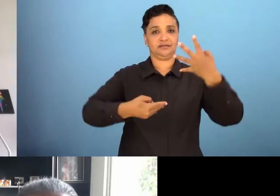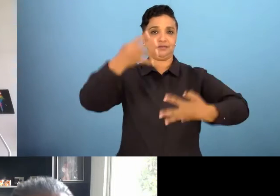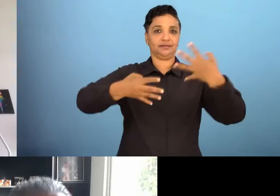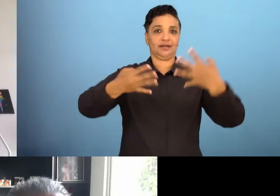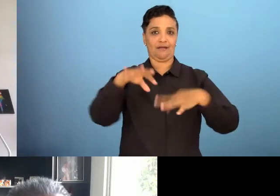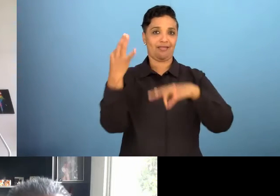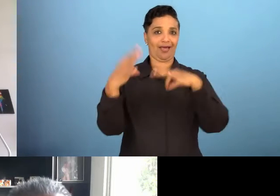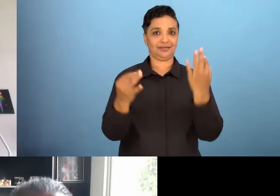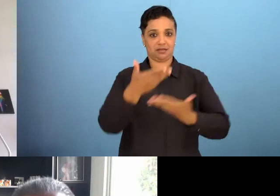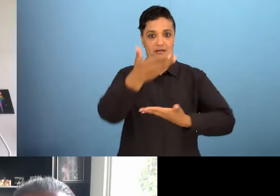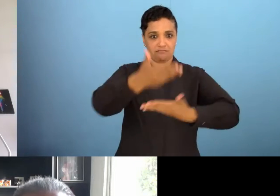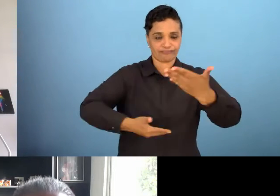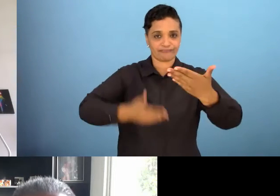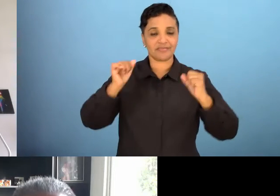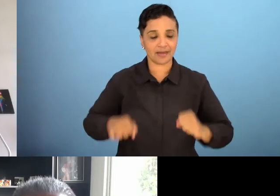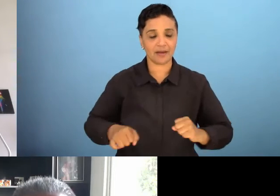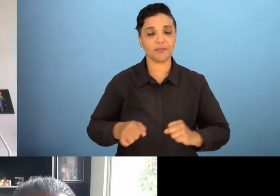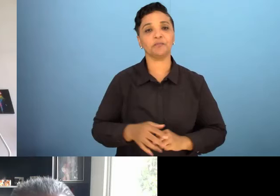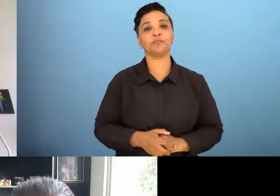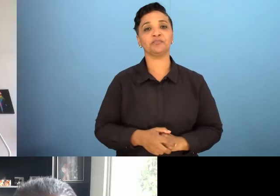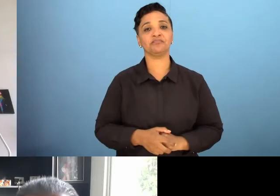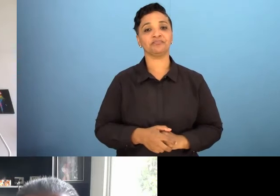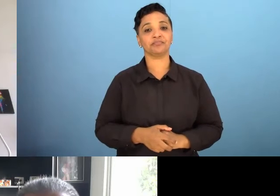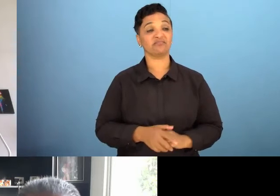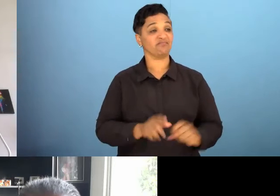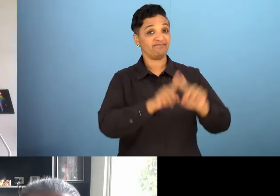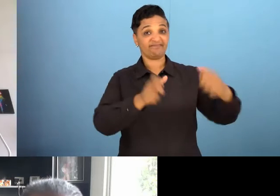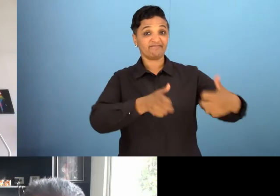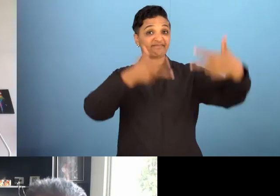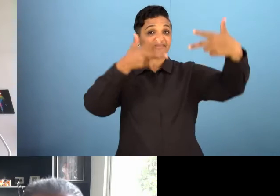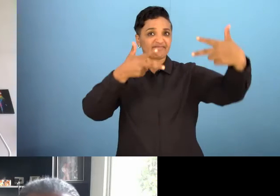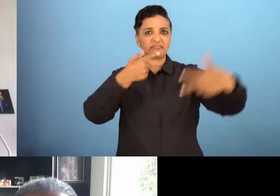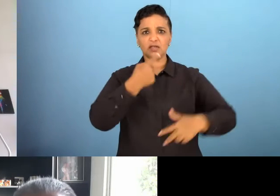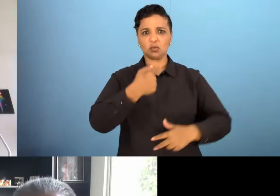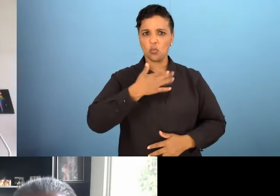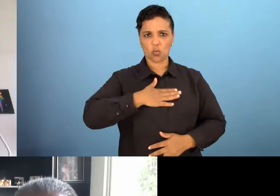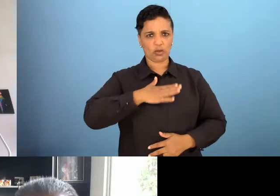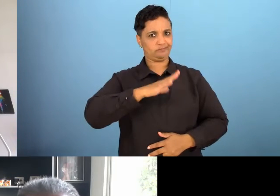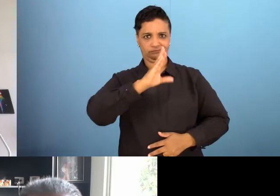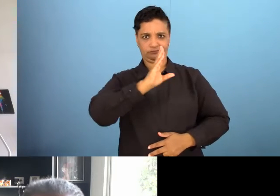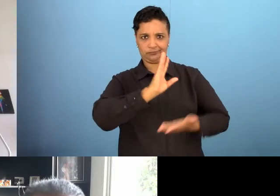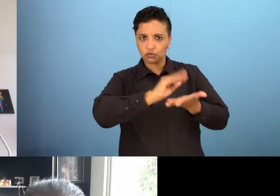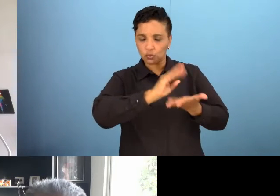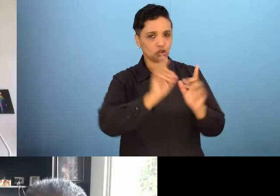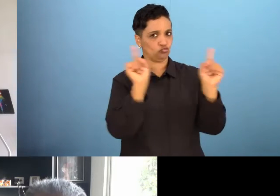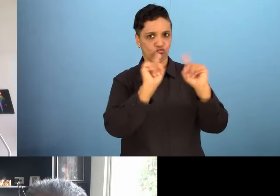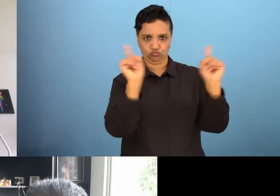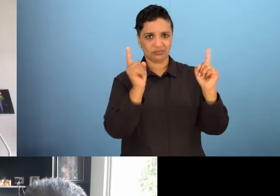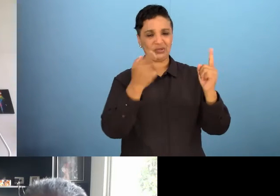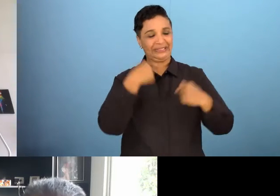análisis de datos cualitativos.